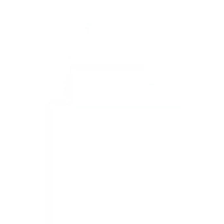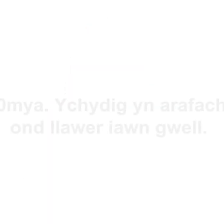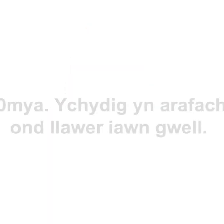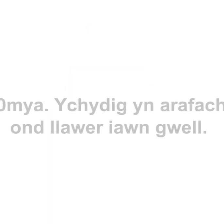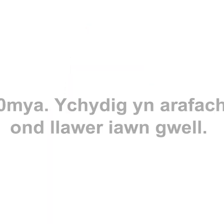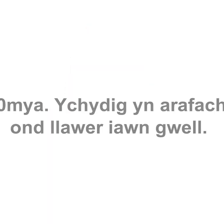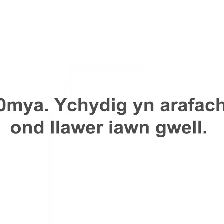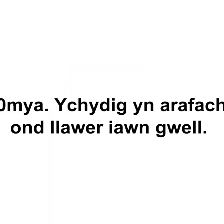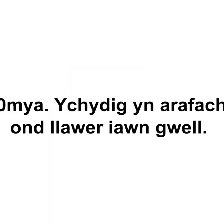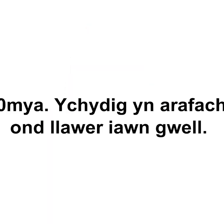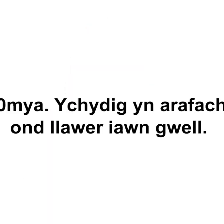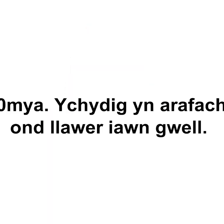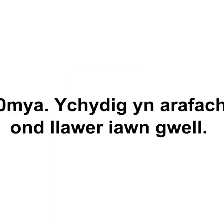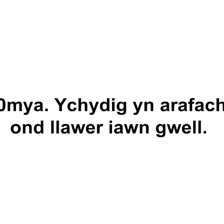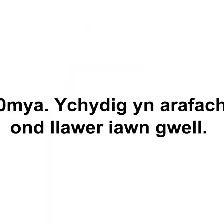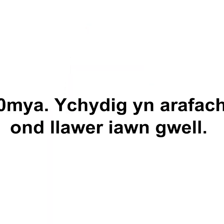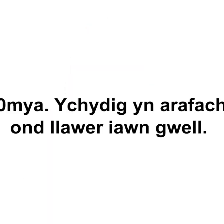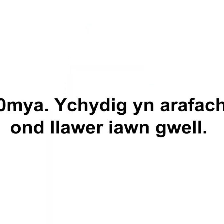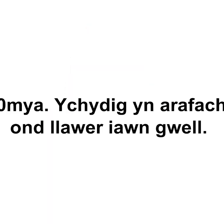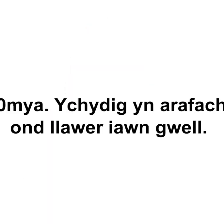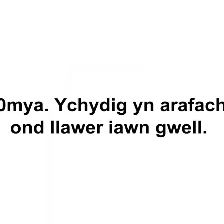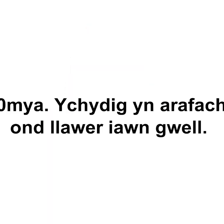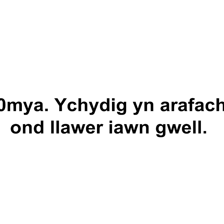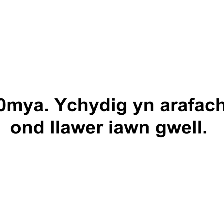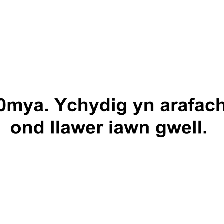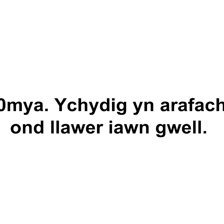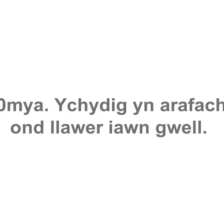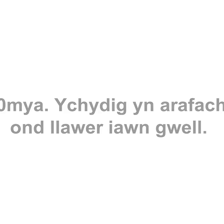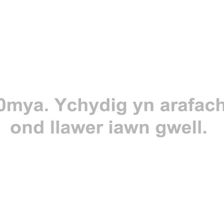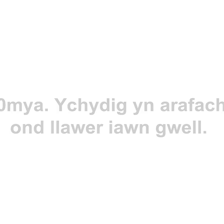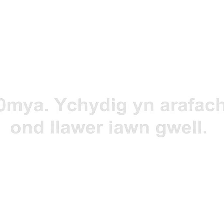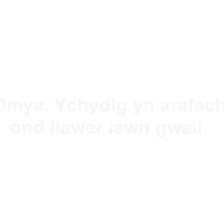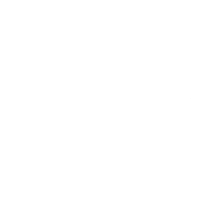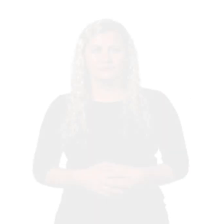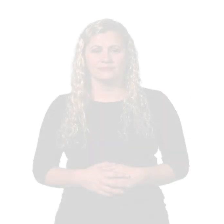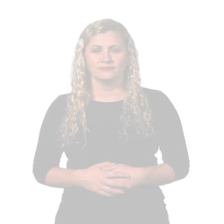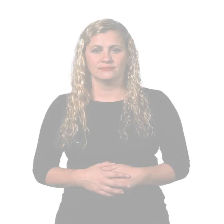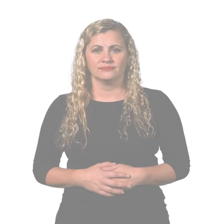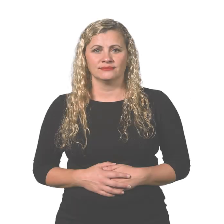20mya. Ychydig yn arafach, ond llawer iawn gwell.